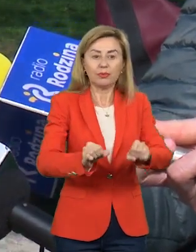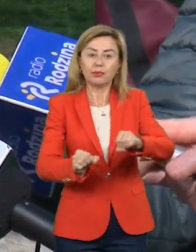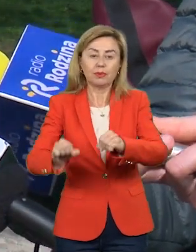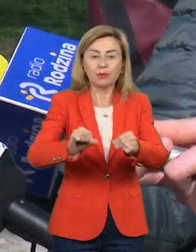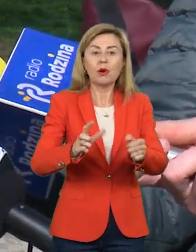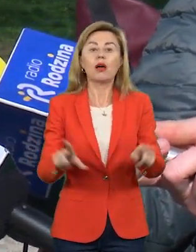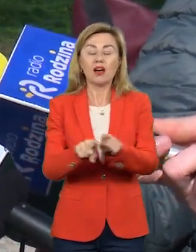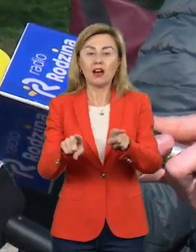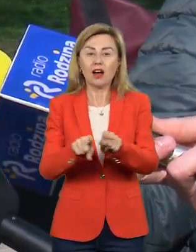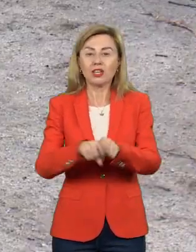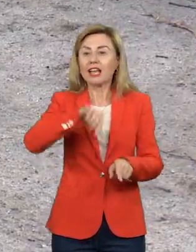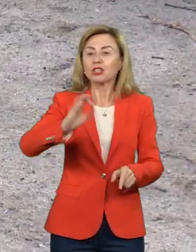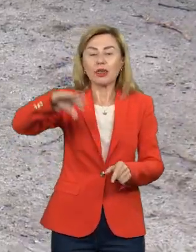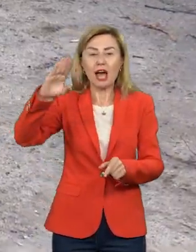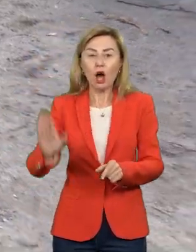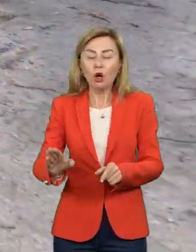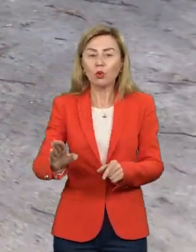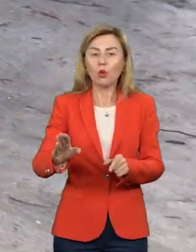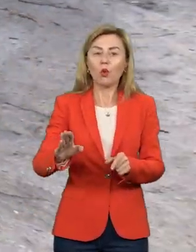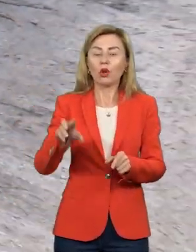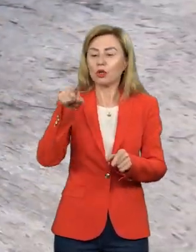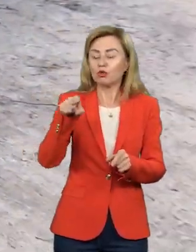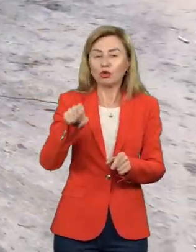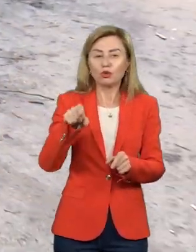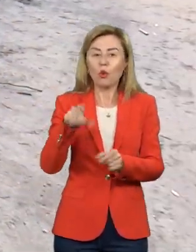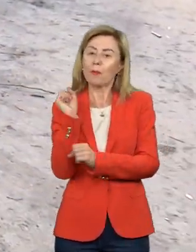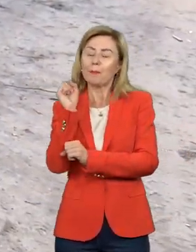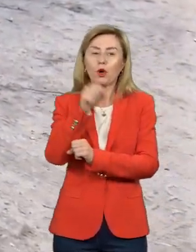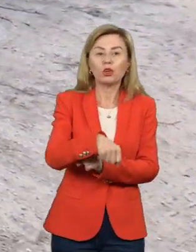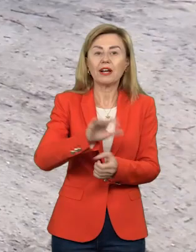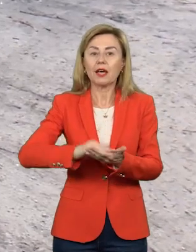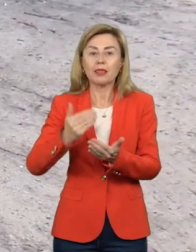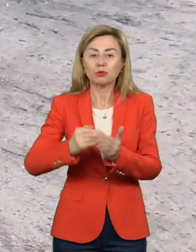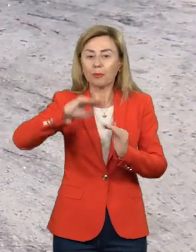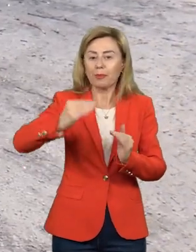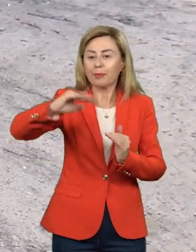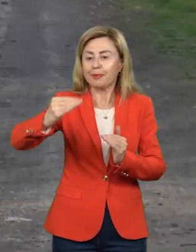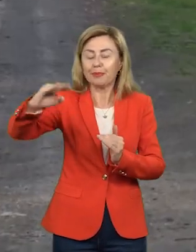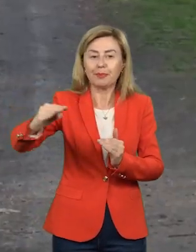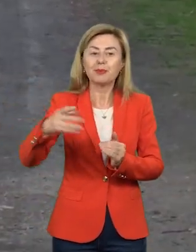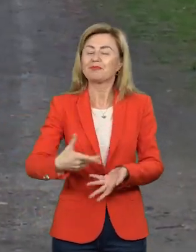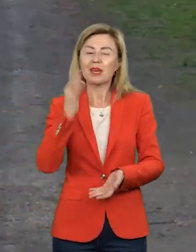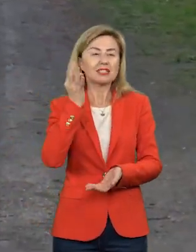i na góry to duże kółko przy pokonywaniu nierównego terenu będzie idealne.